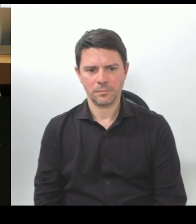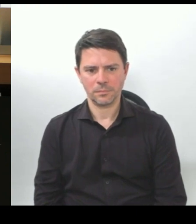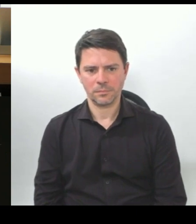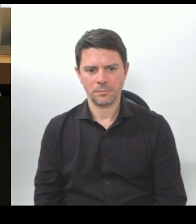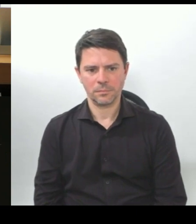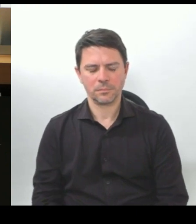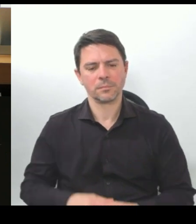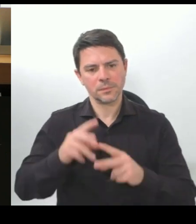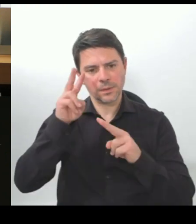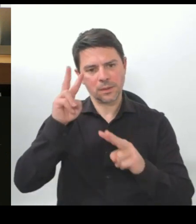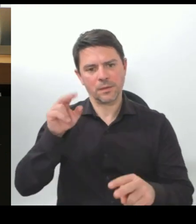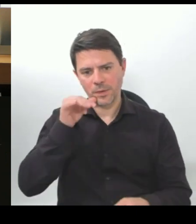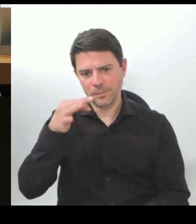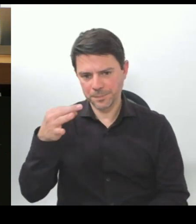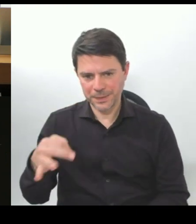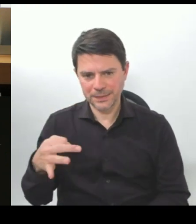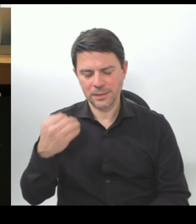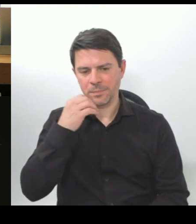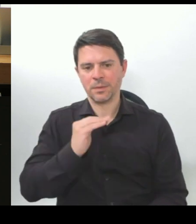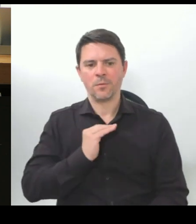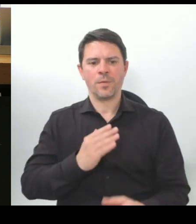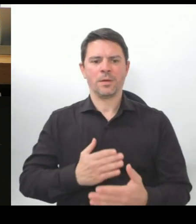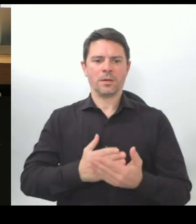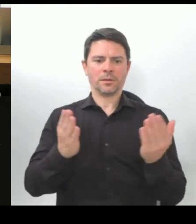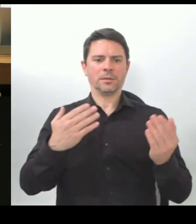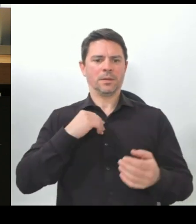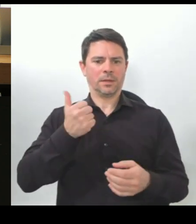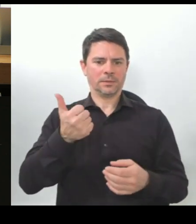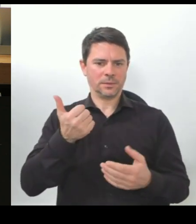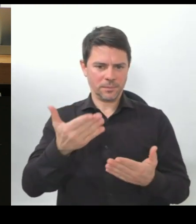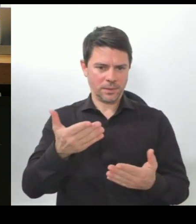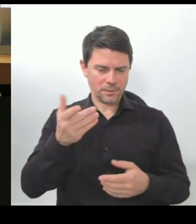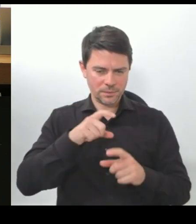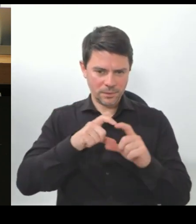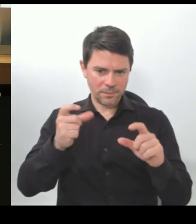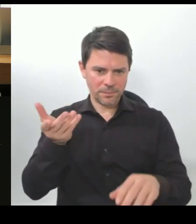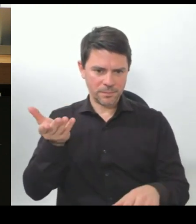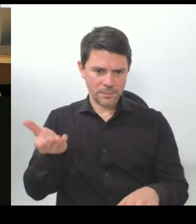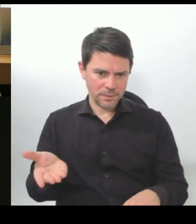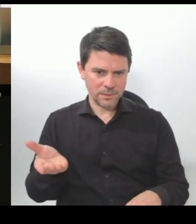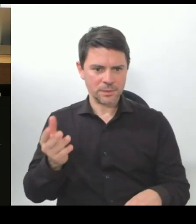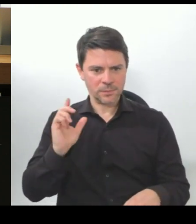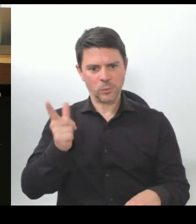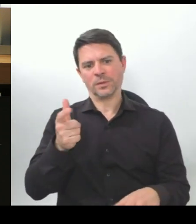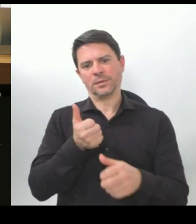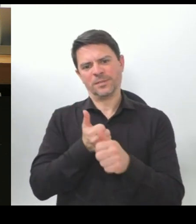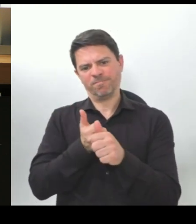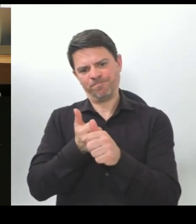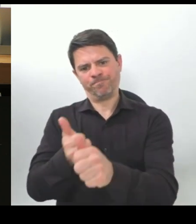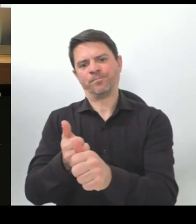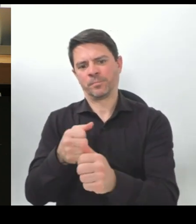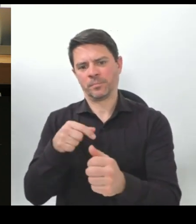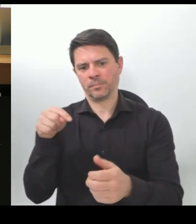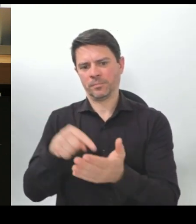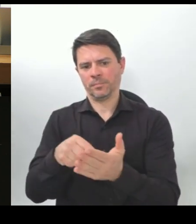Besoldung sprechen, dass wir da eine Sache festhalten müssen. Herr Gorny hat es gerade ausgeführt, dass die Beamten und Beamtinnen ein